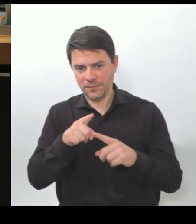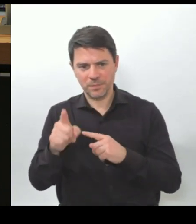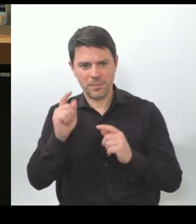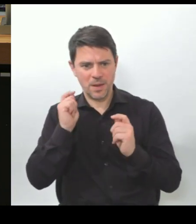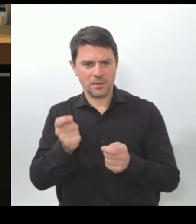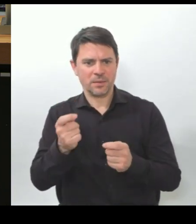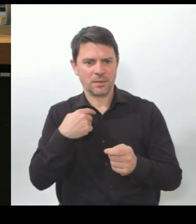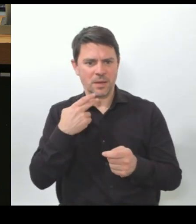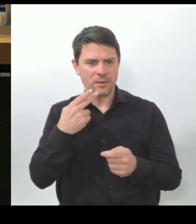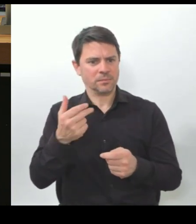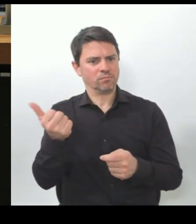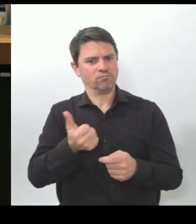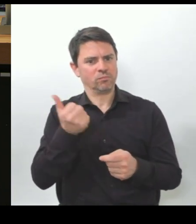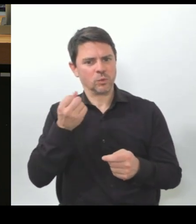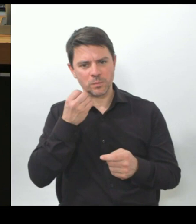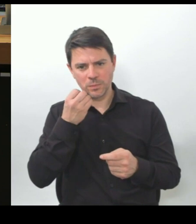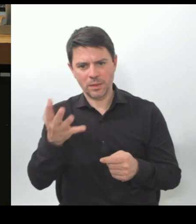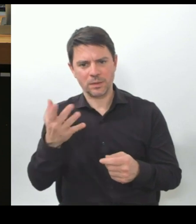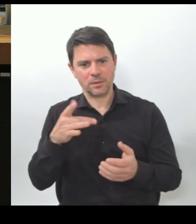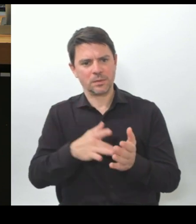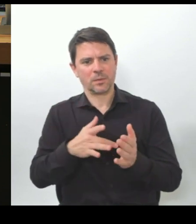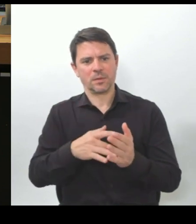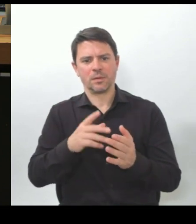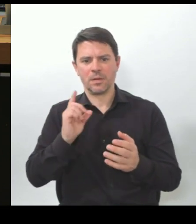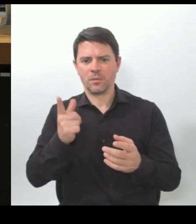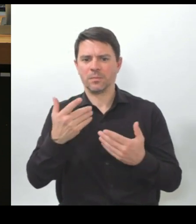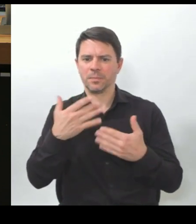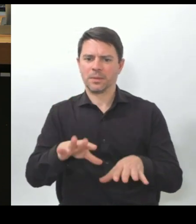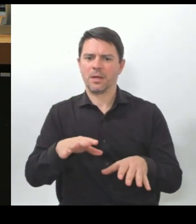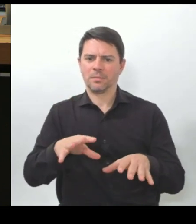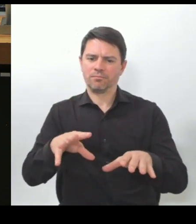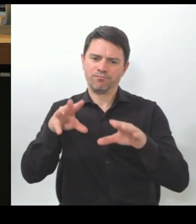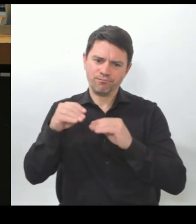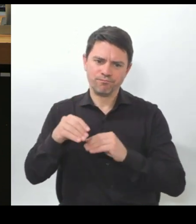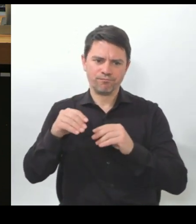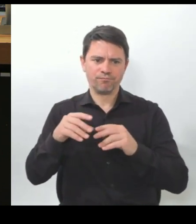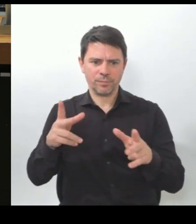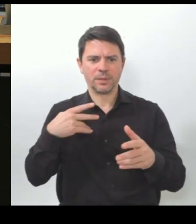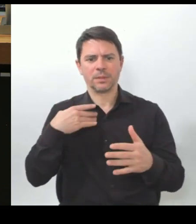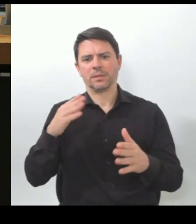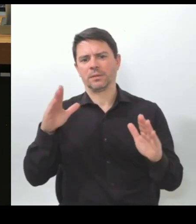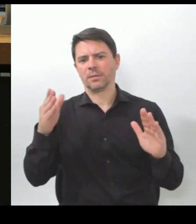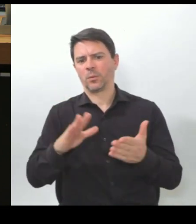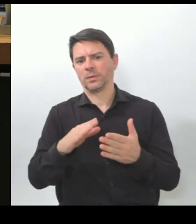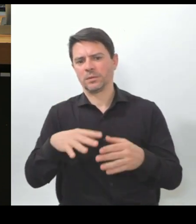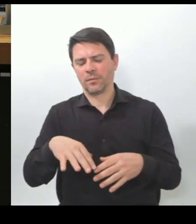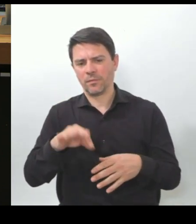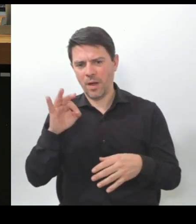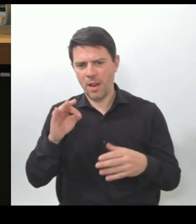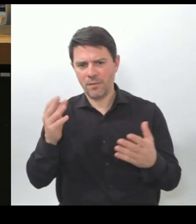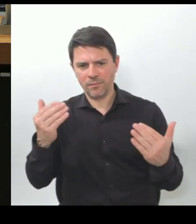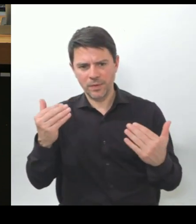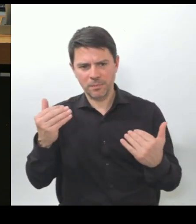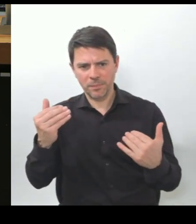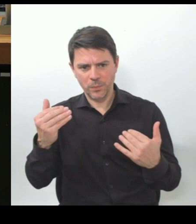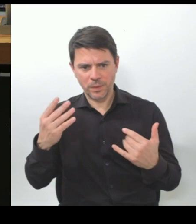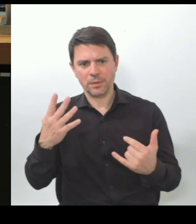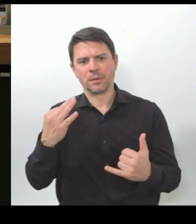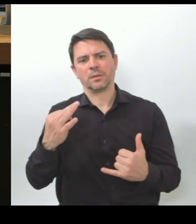Wir als Linke in Berlin immer Zellers Dorf haben immer mantraartig gesagt, Wir brauchen die TV auf der Straße, auf der